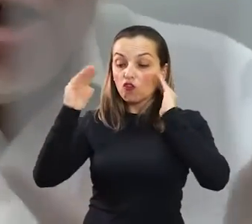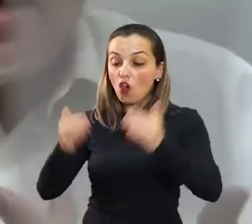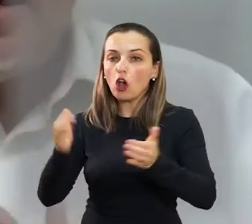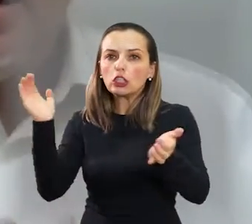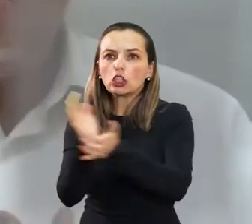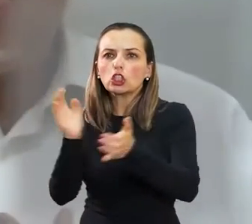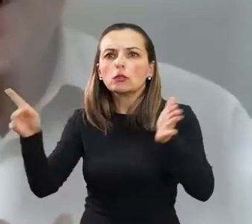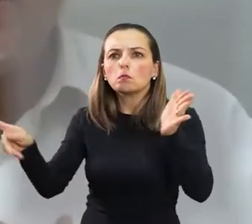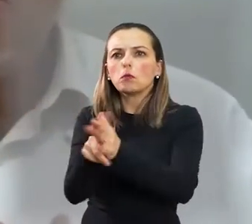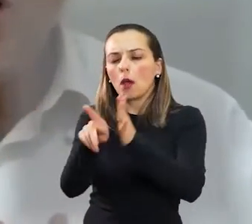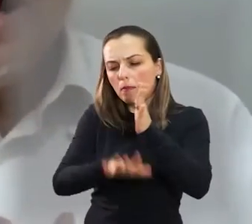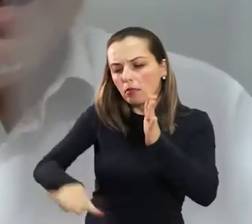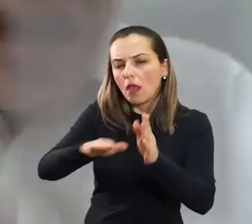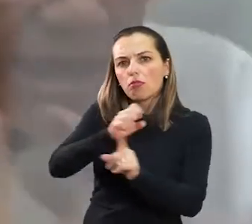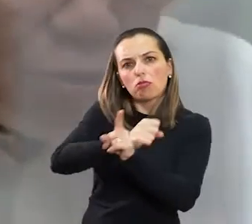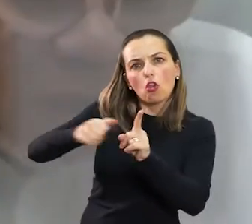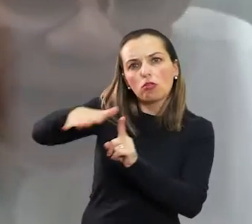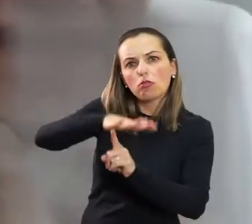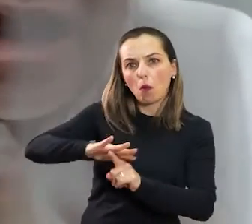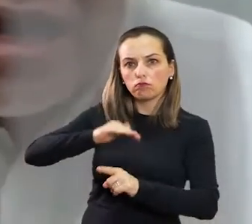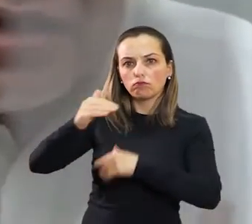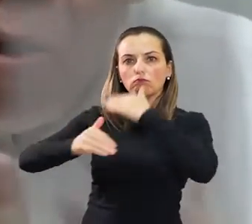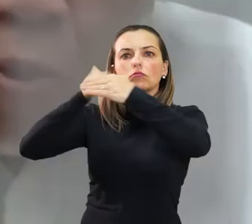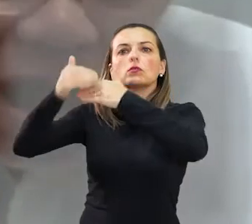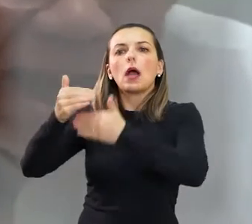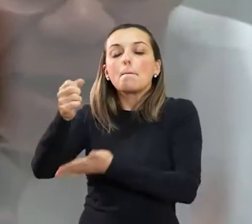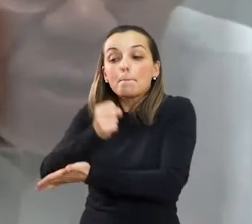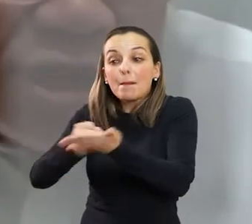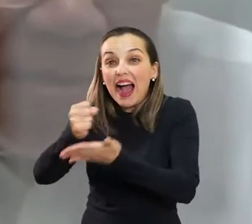antidemocrático, e isto interessa única e exclusivamente